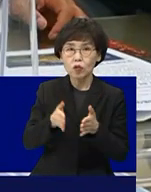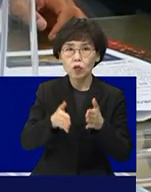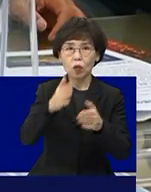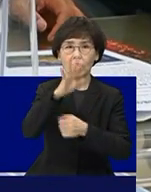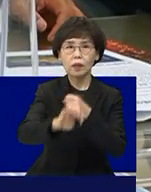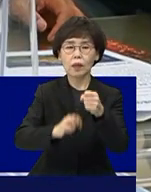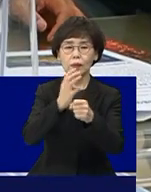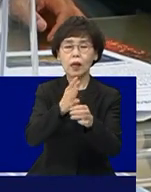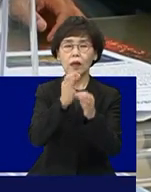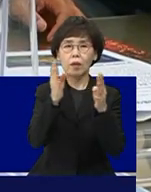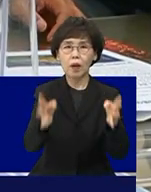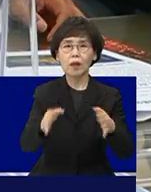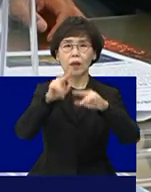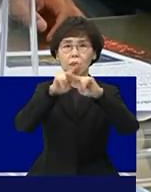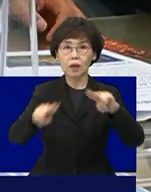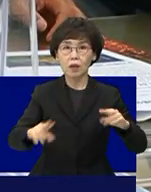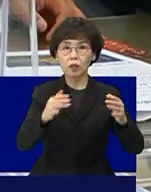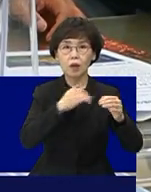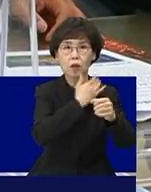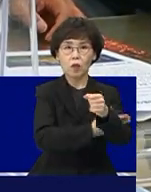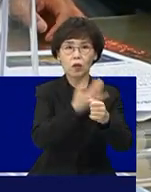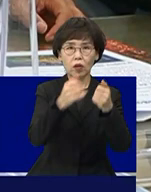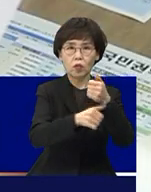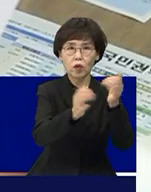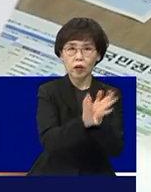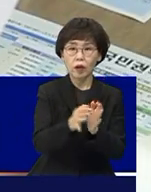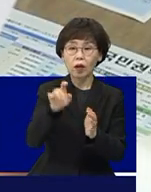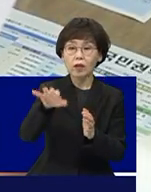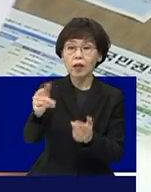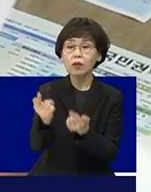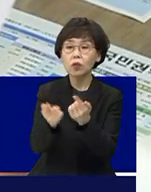국민건익위원회는 현장조정회의를 열어